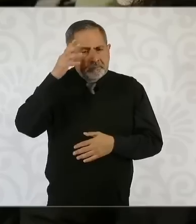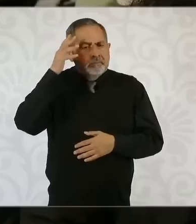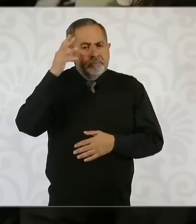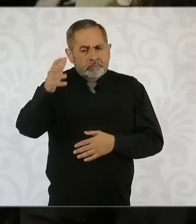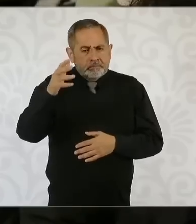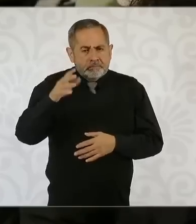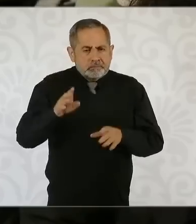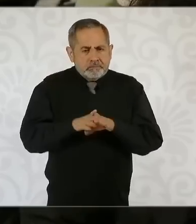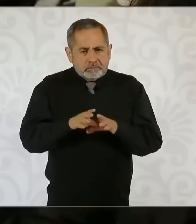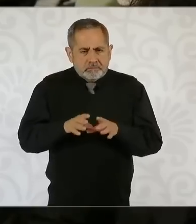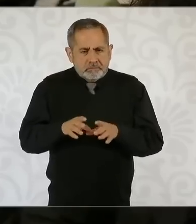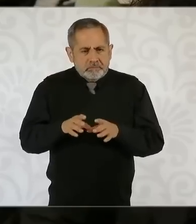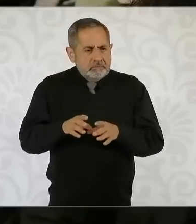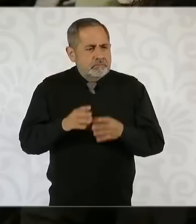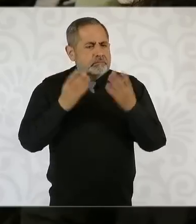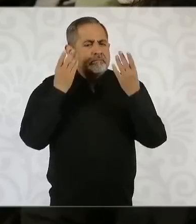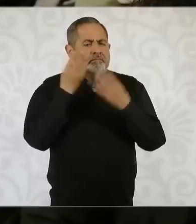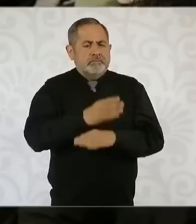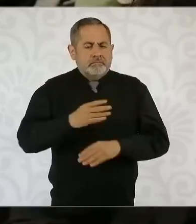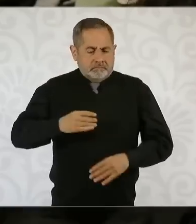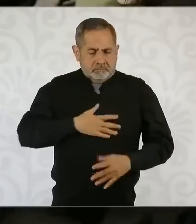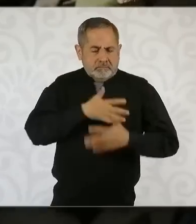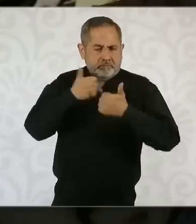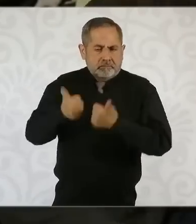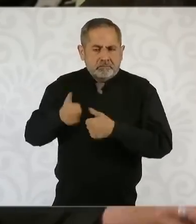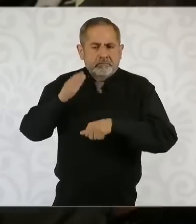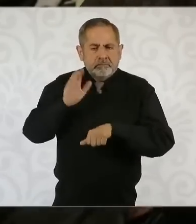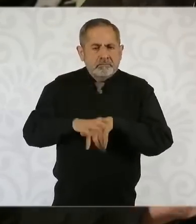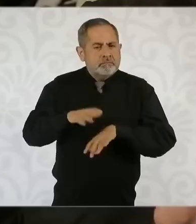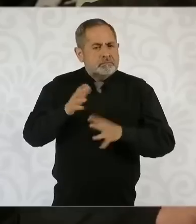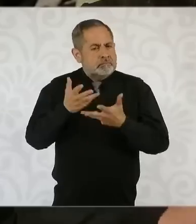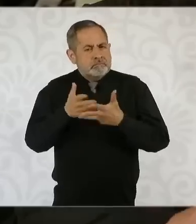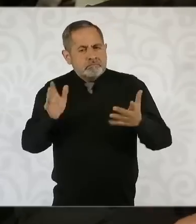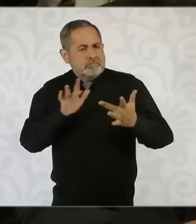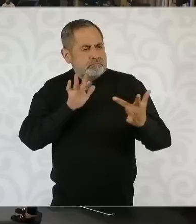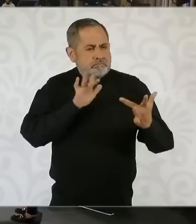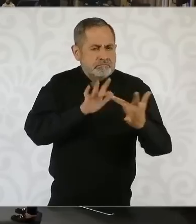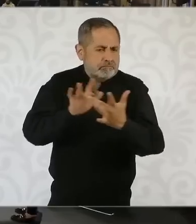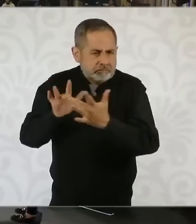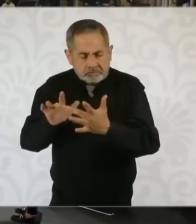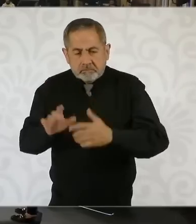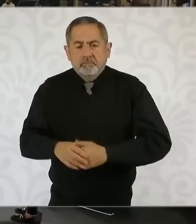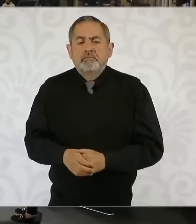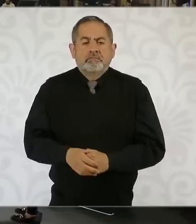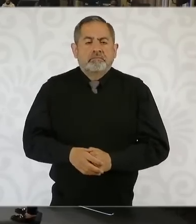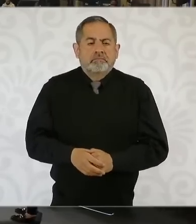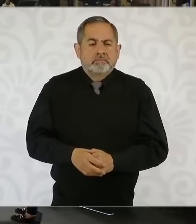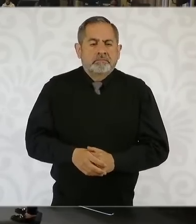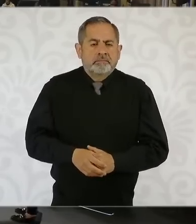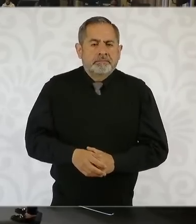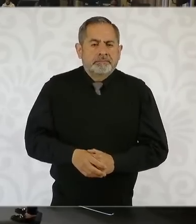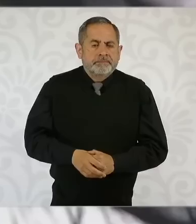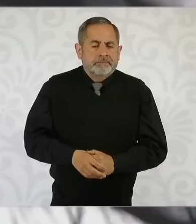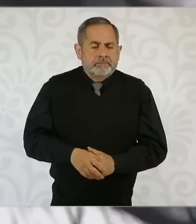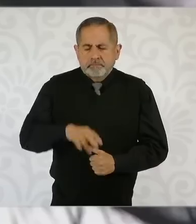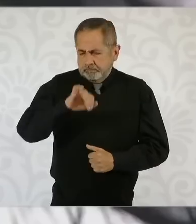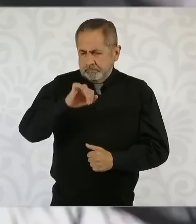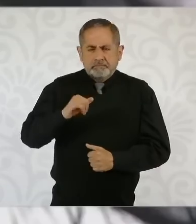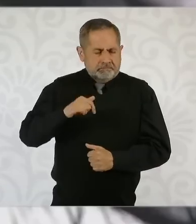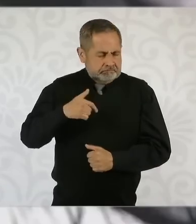con banco de bienestar y poder tomarlos en cuenta pues sí nosotros contemplados y abiertos le le